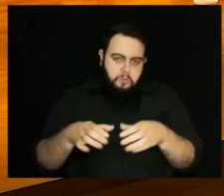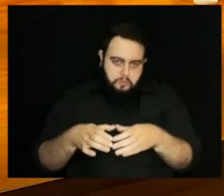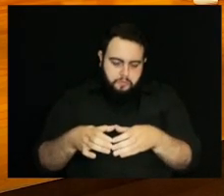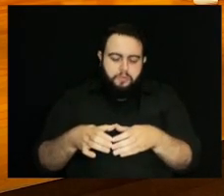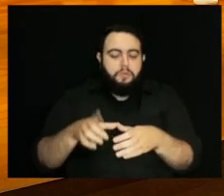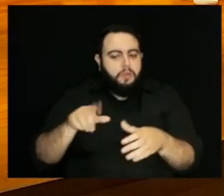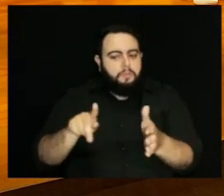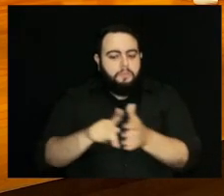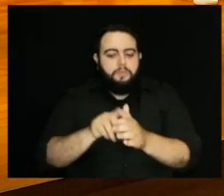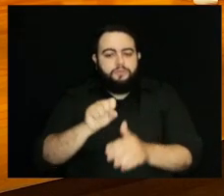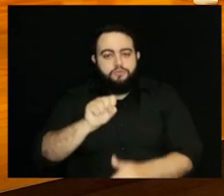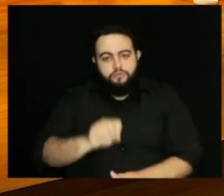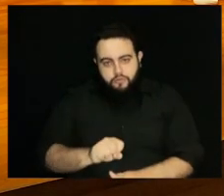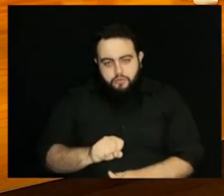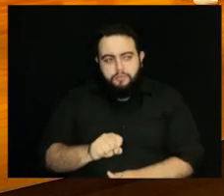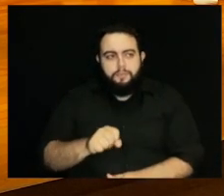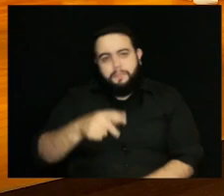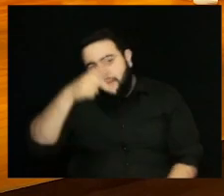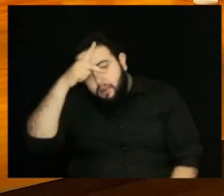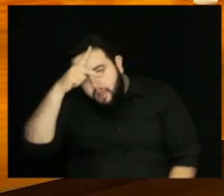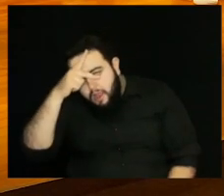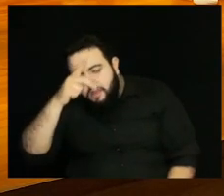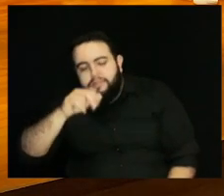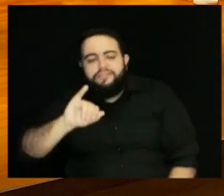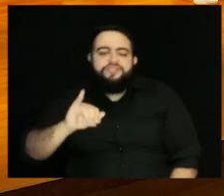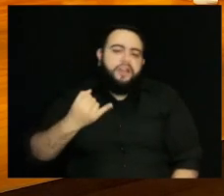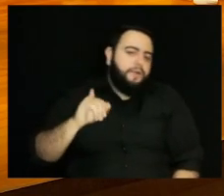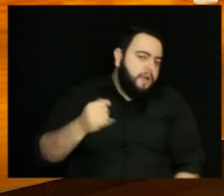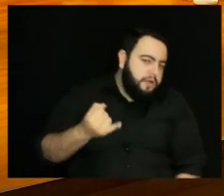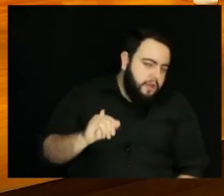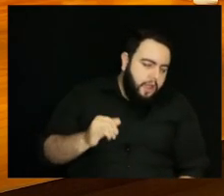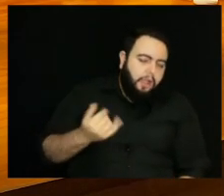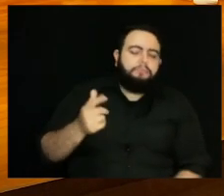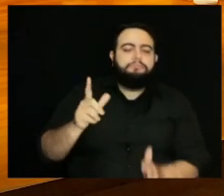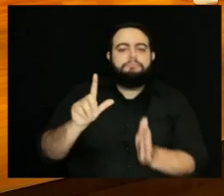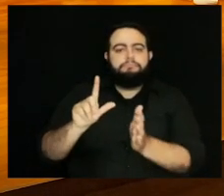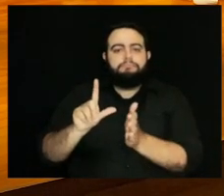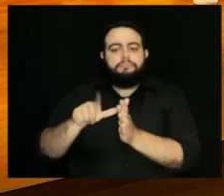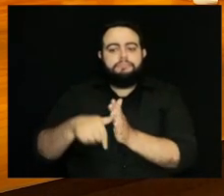do estado, basicamente de Pelotas e de Jaguarão, que veriam depois, quando definiram quantos eram, e